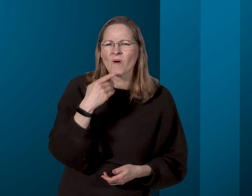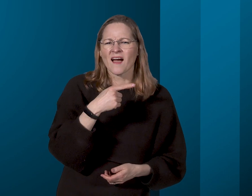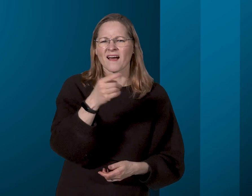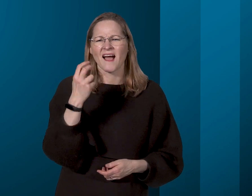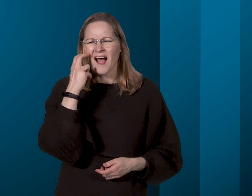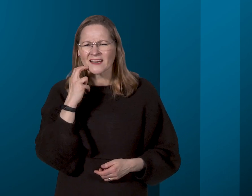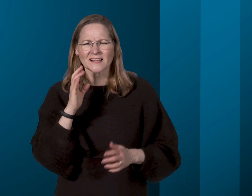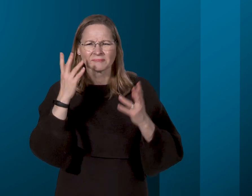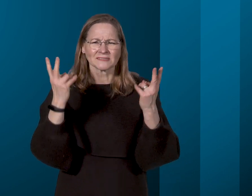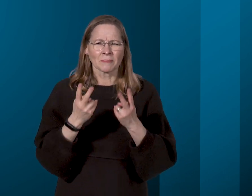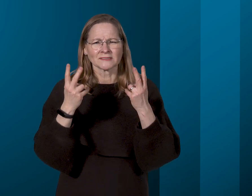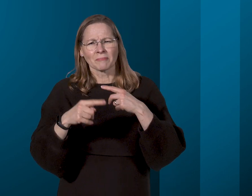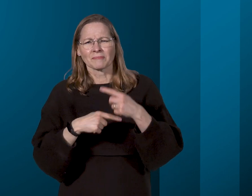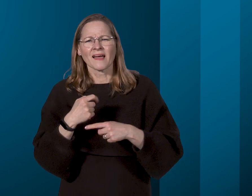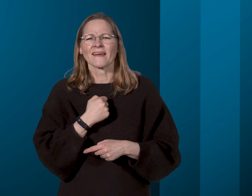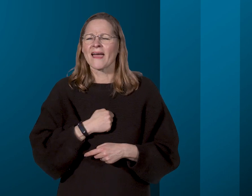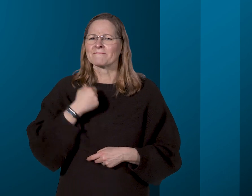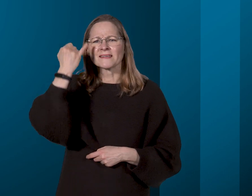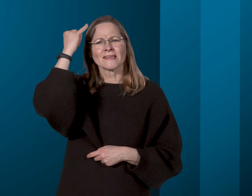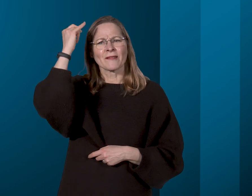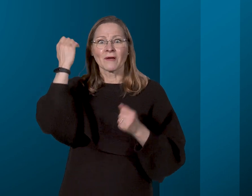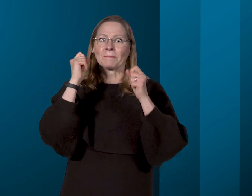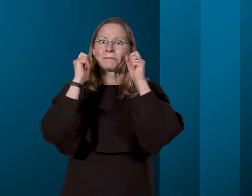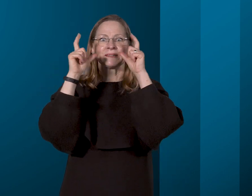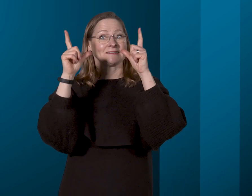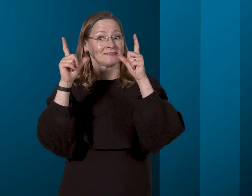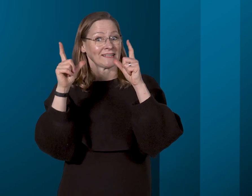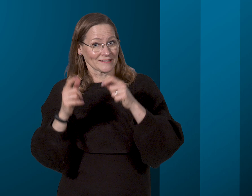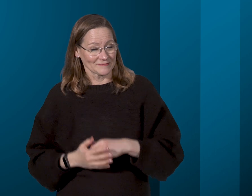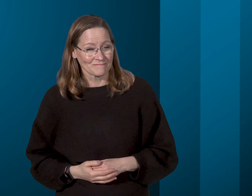jotka kaipaavat ideoita siihen, kuinka he voisivat piristää harmaata arkeaan.